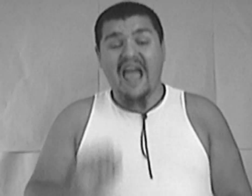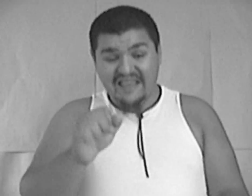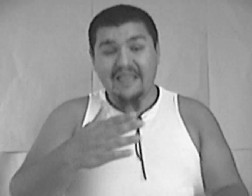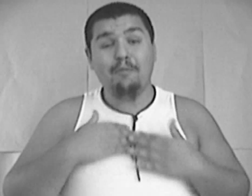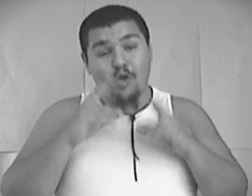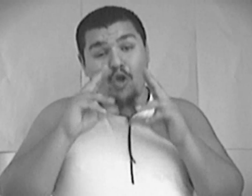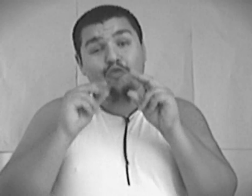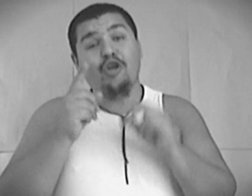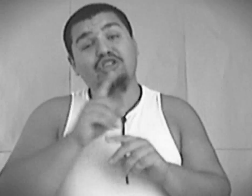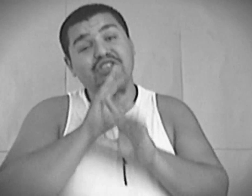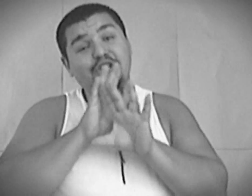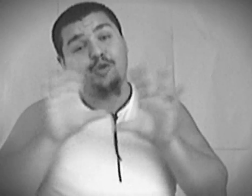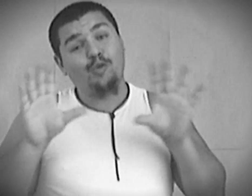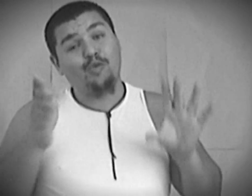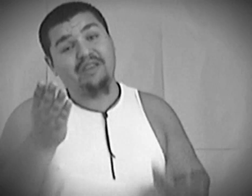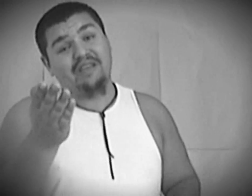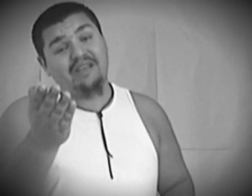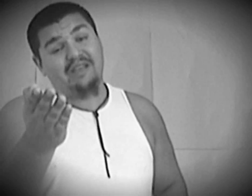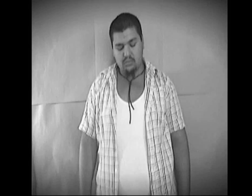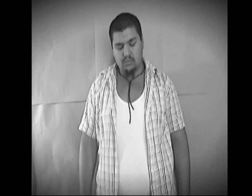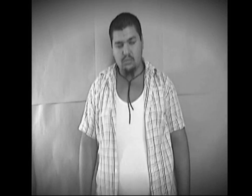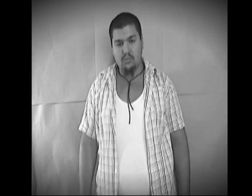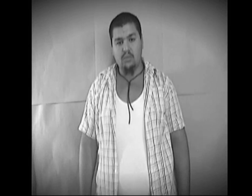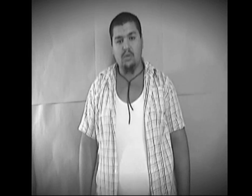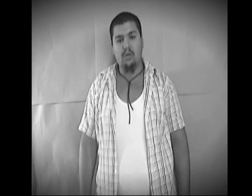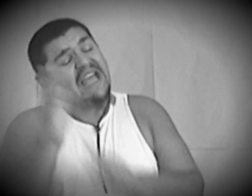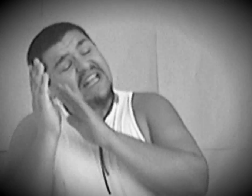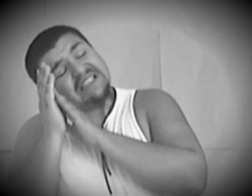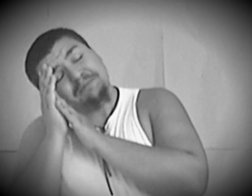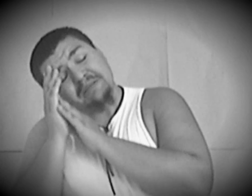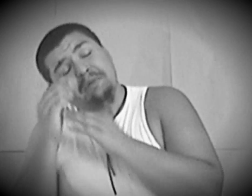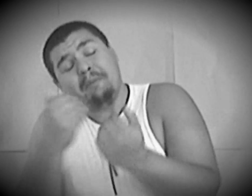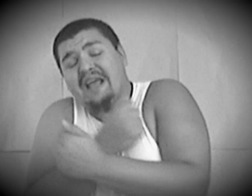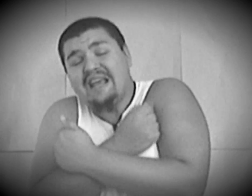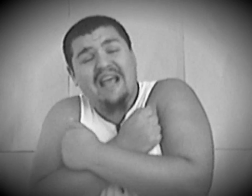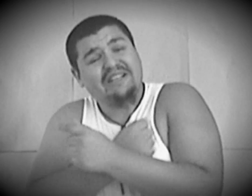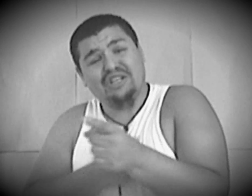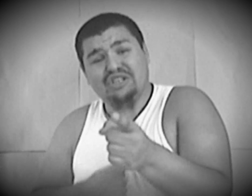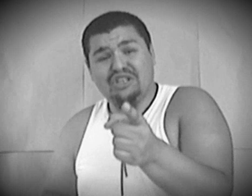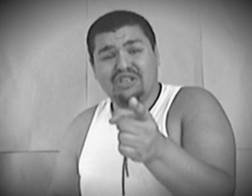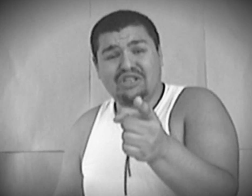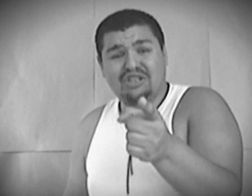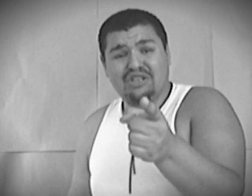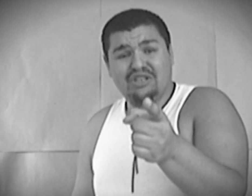да ми говориш тихо ти и да заспим прегърна ти talk to me quietly, and you sleep you hug